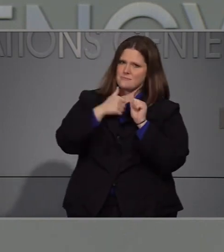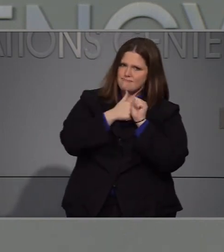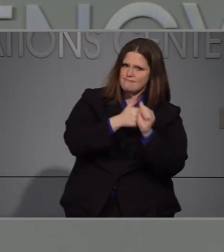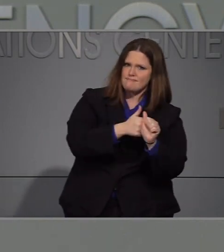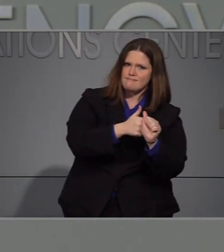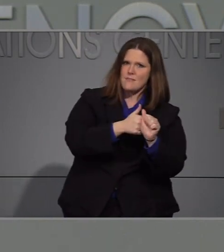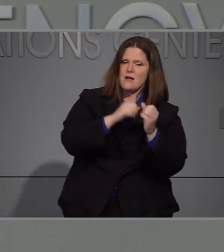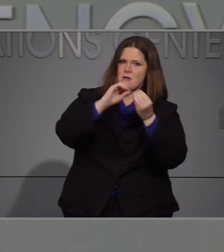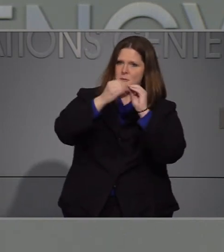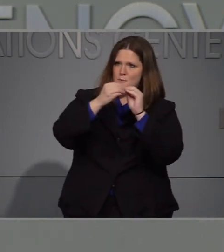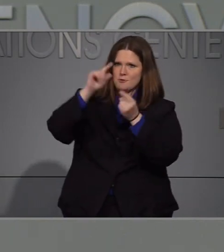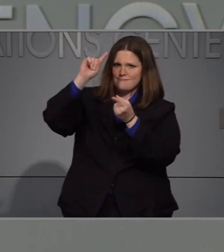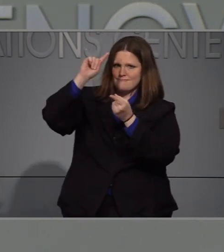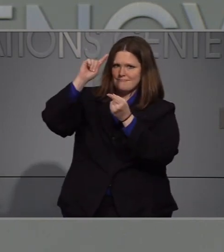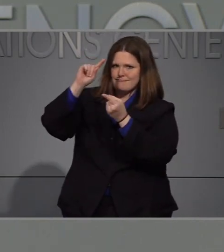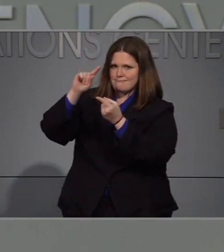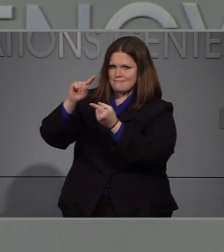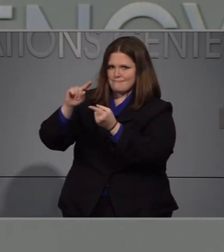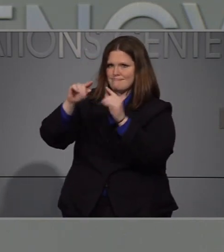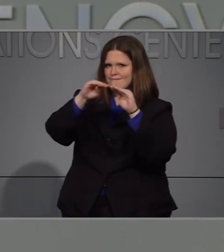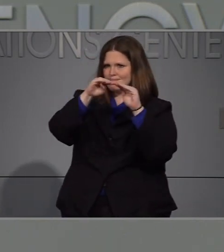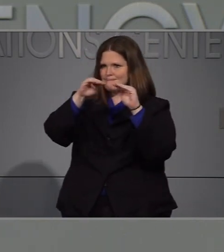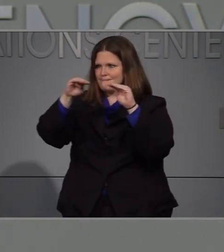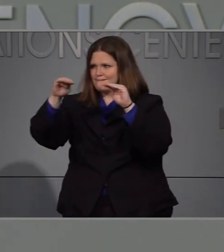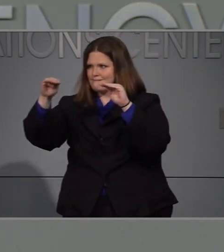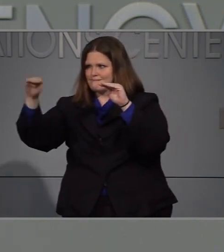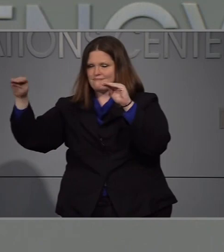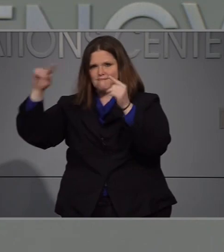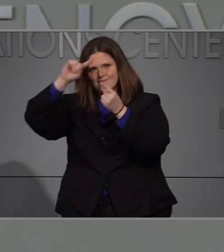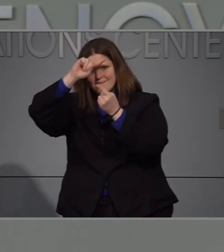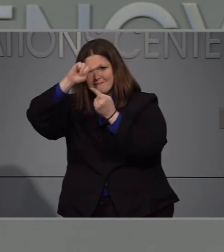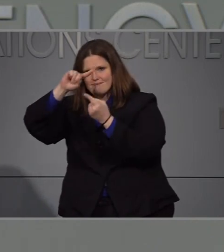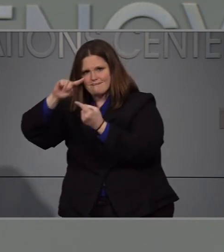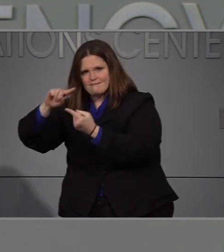ver nuestras tendencias que se estabilicen para derecha, es que tenemos que ver nuestras